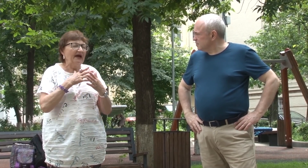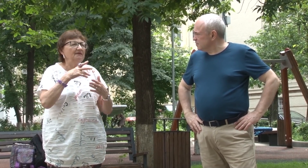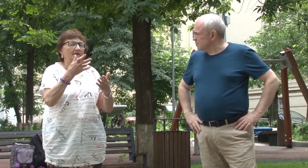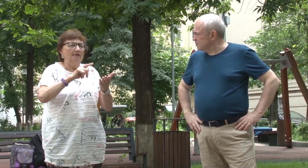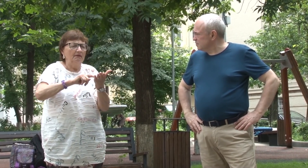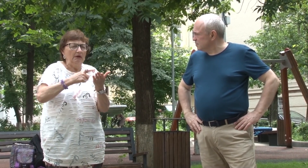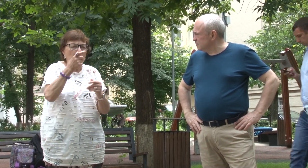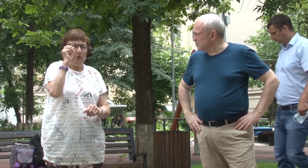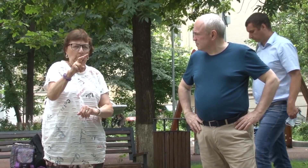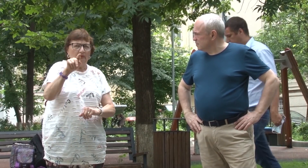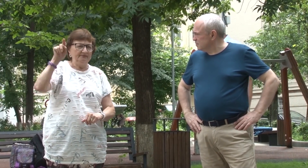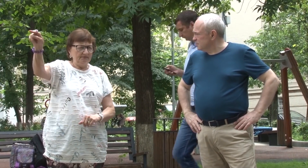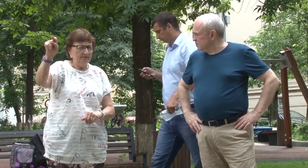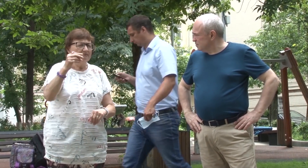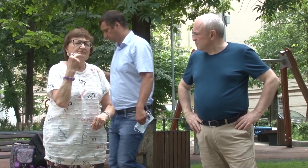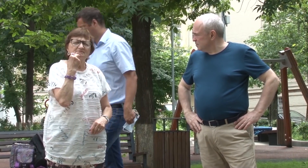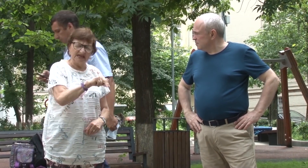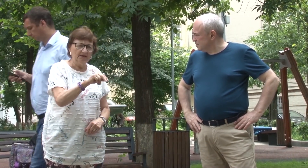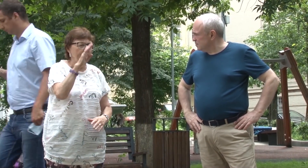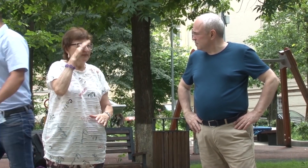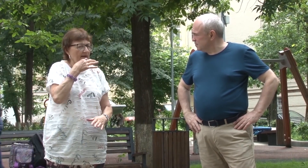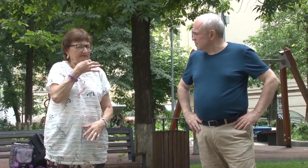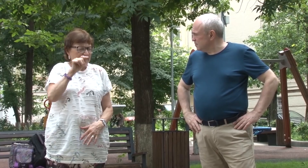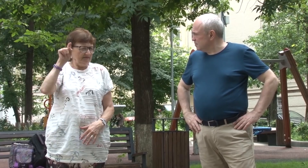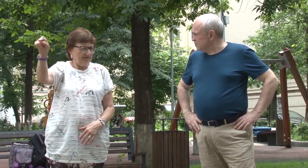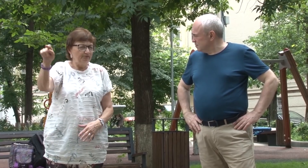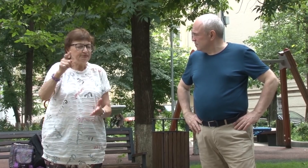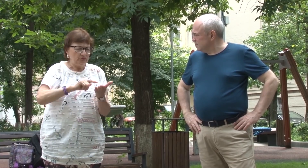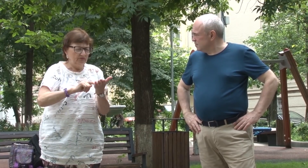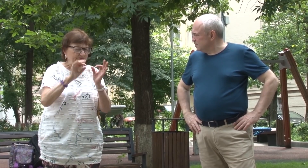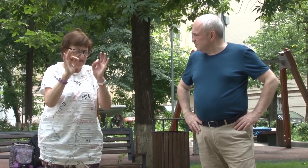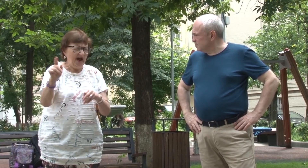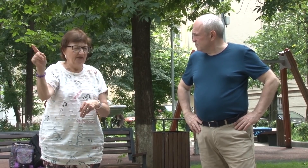Был мастер, он папе нравился, раскрашивал как должно.